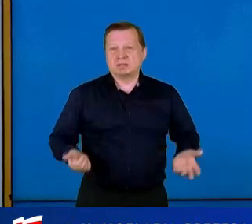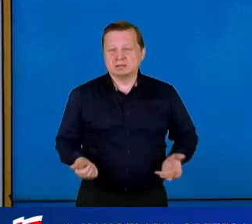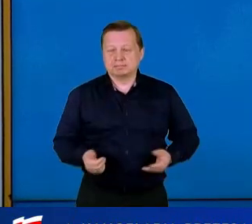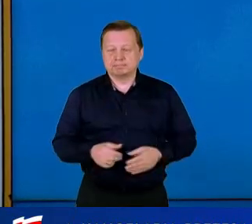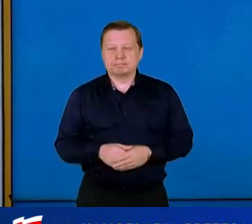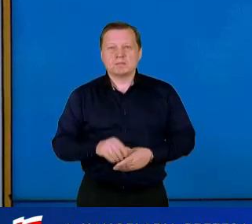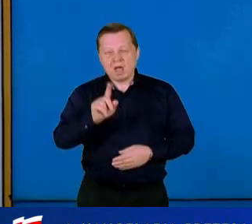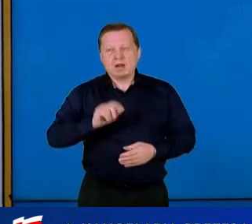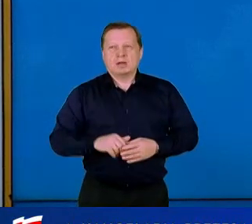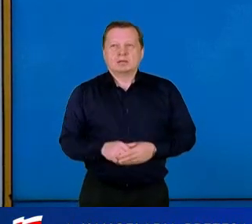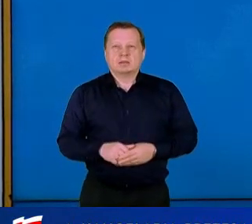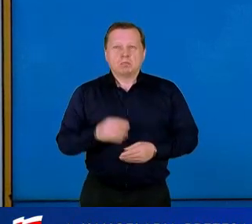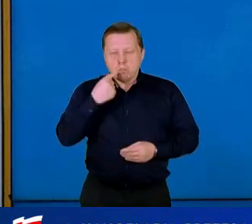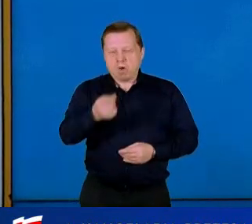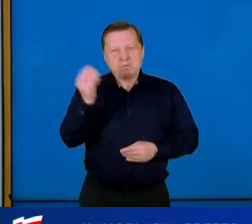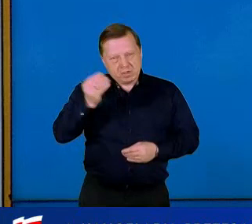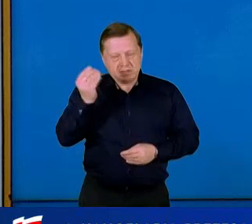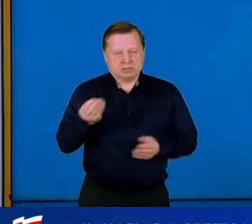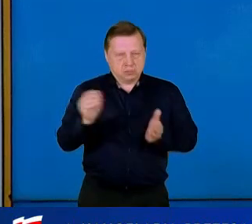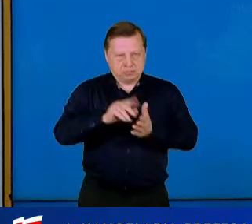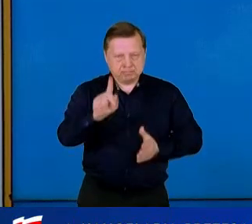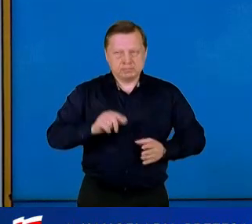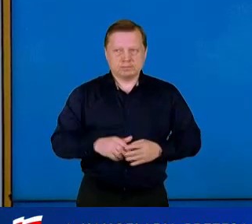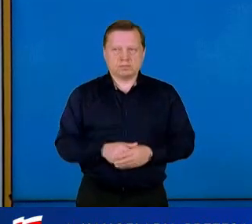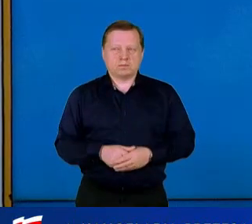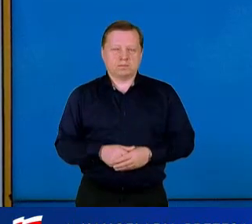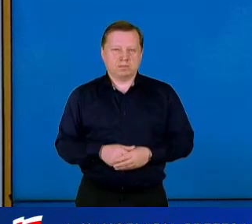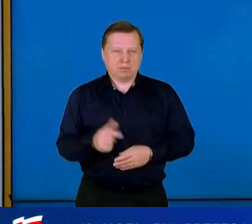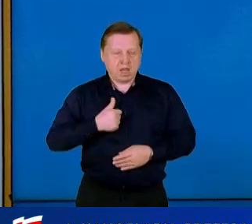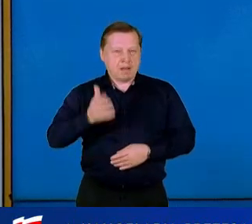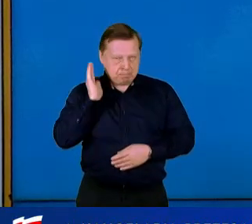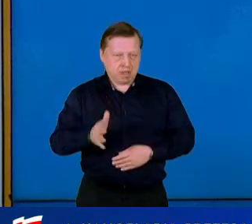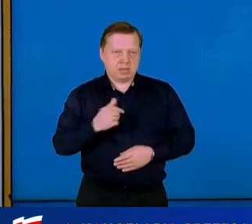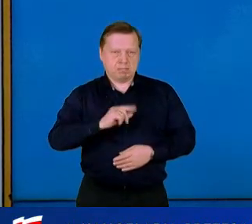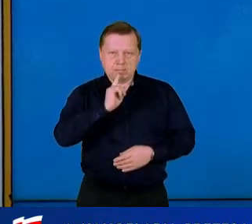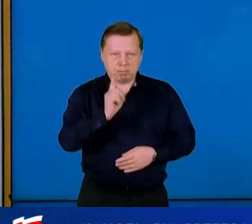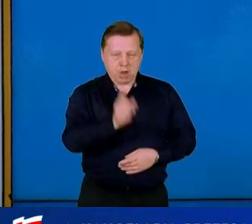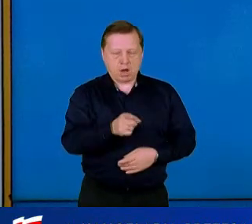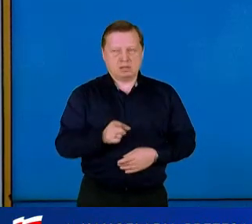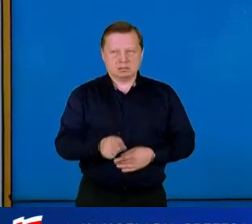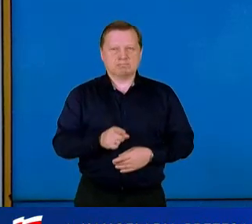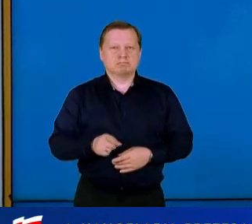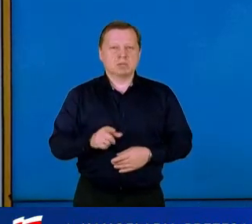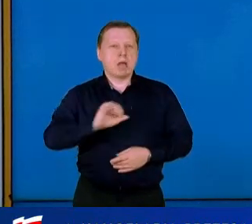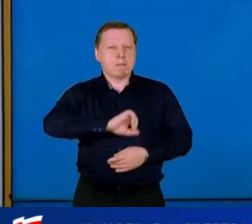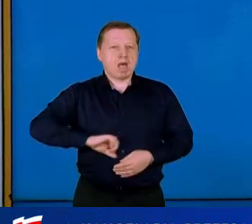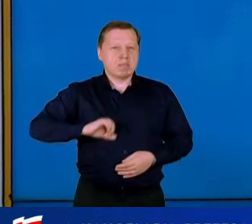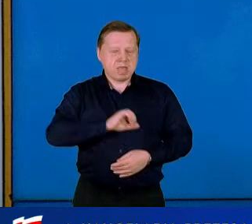Ale powiem więcej, będę zalecał wprowadzenie badań prenatalnych dla wszystkich.